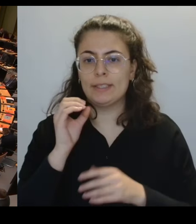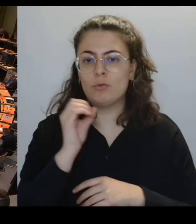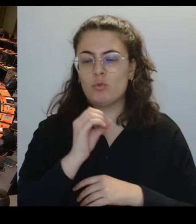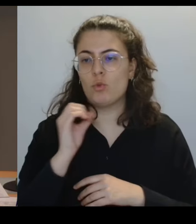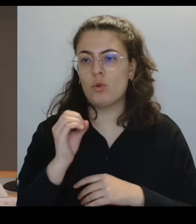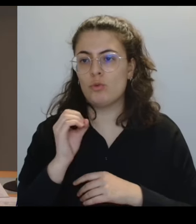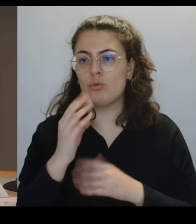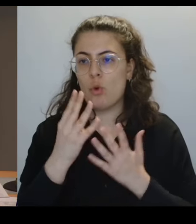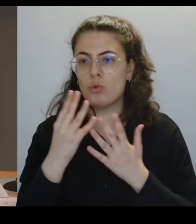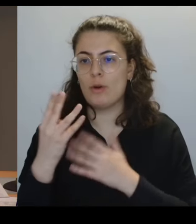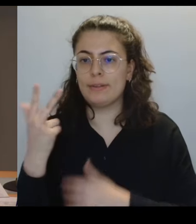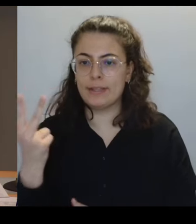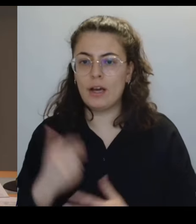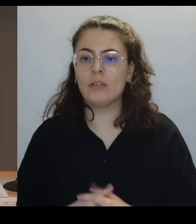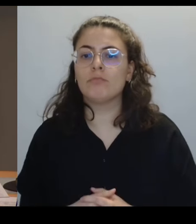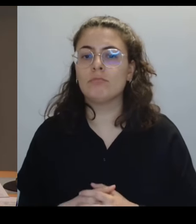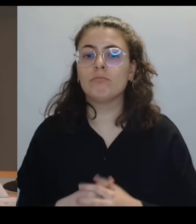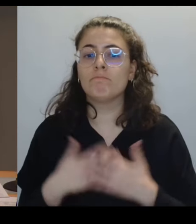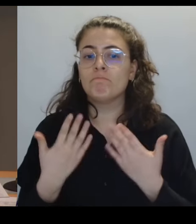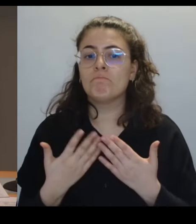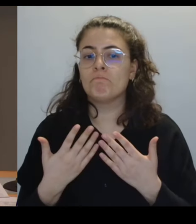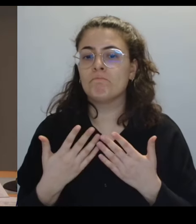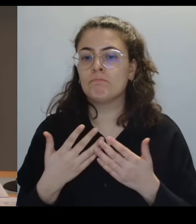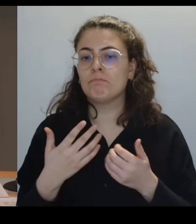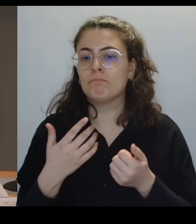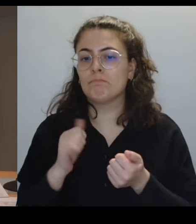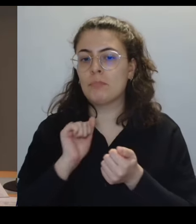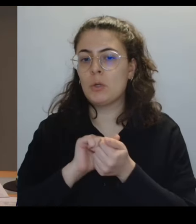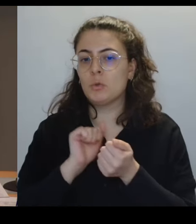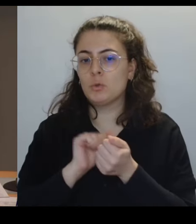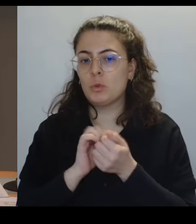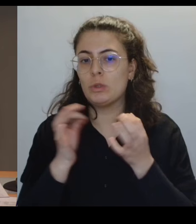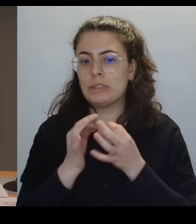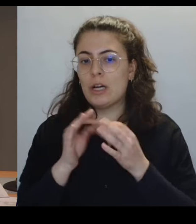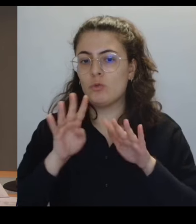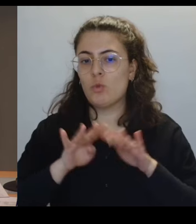auf Drucksache 19/12912 mehrheitlich gegen die Fraktion Bündnis 90/Die